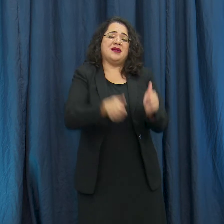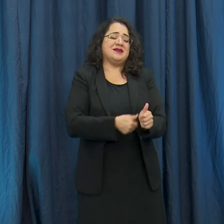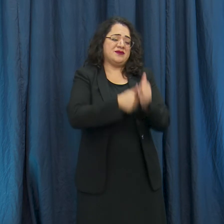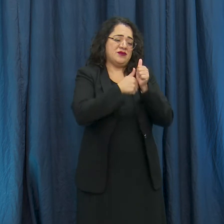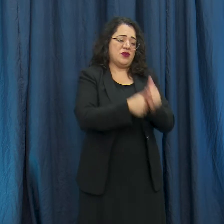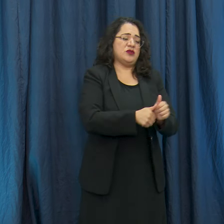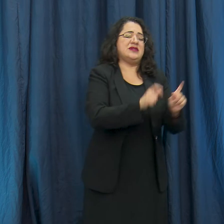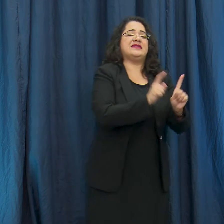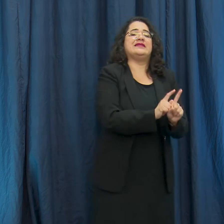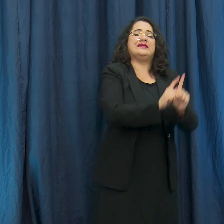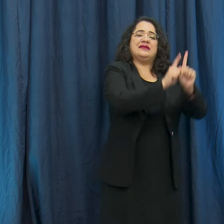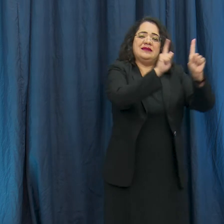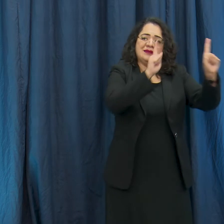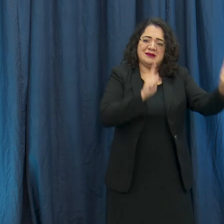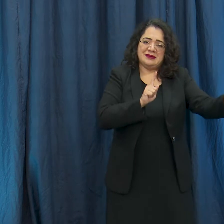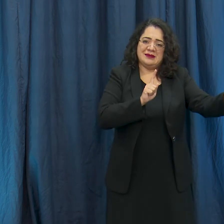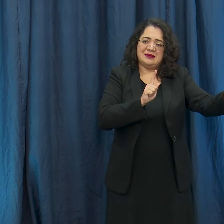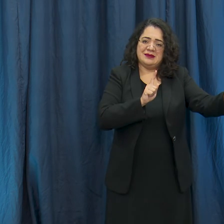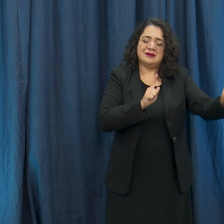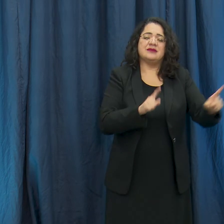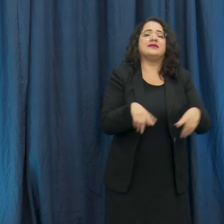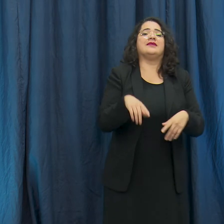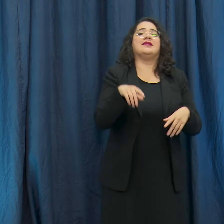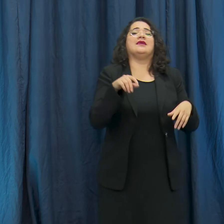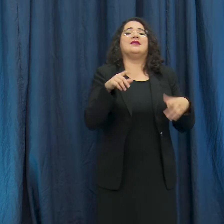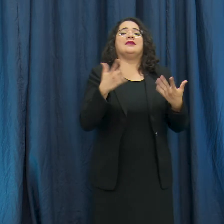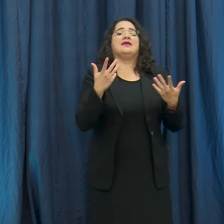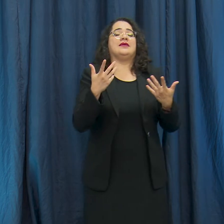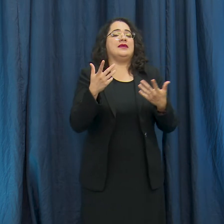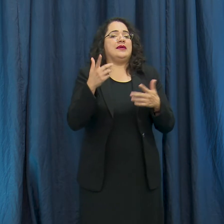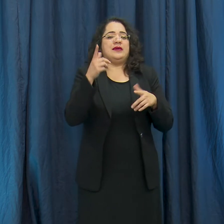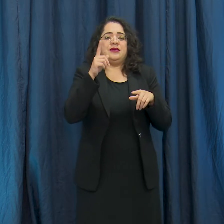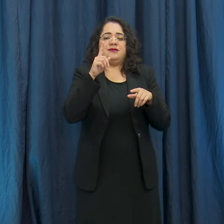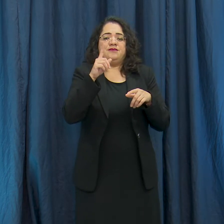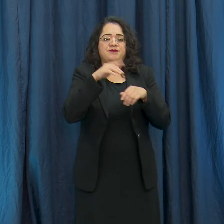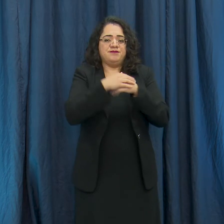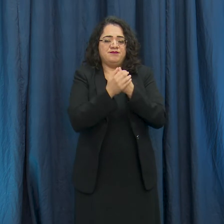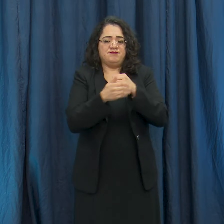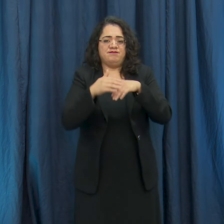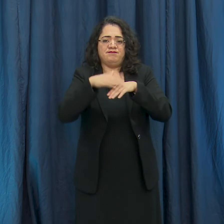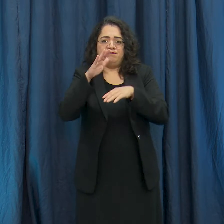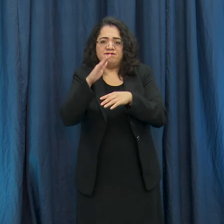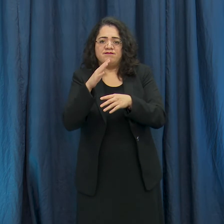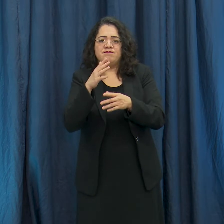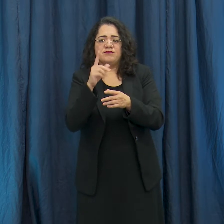fees eco-conscious the tennis siempre que exists on protocol s adecuado x'd s